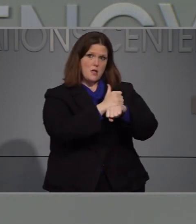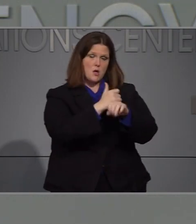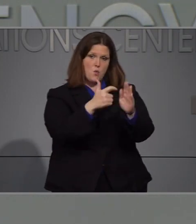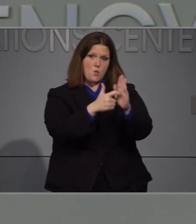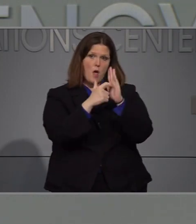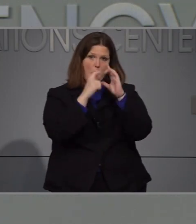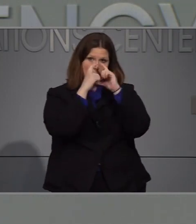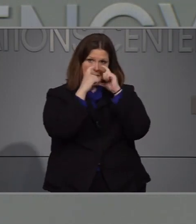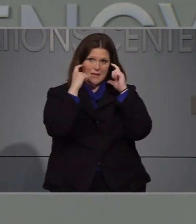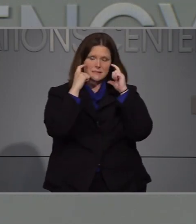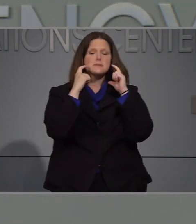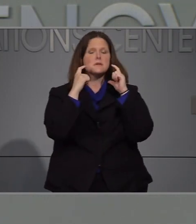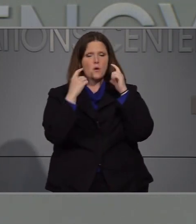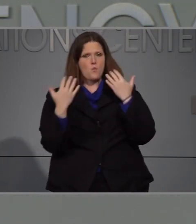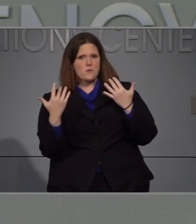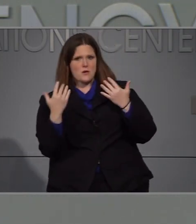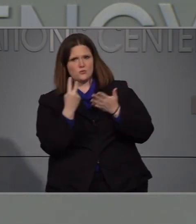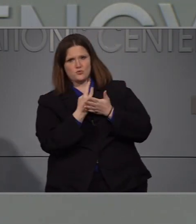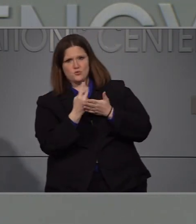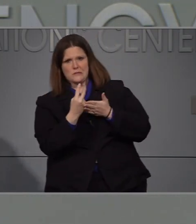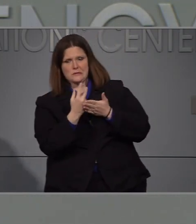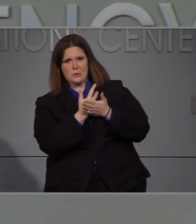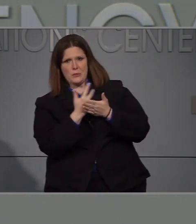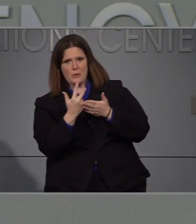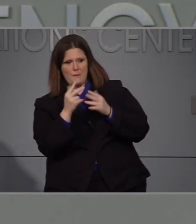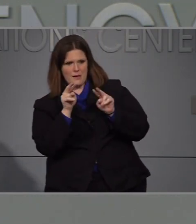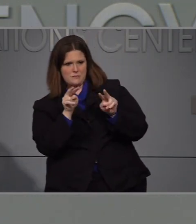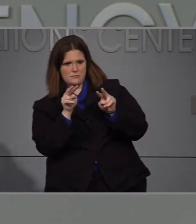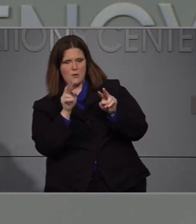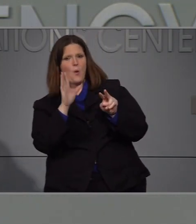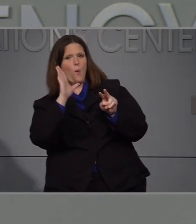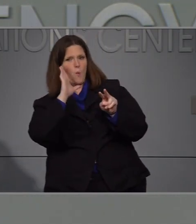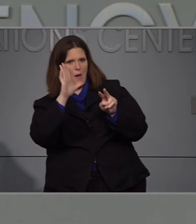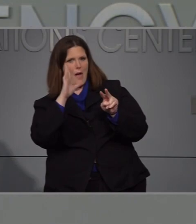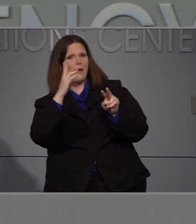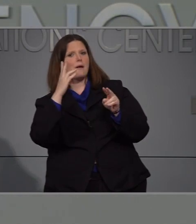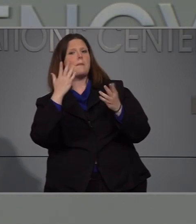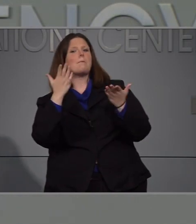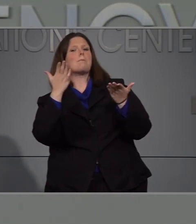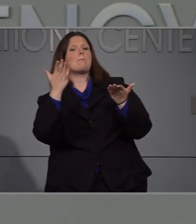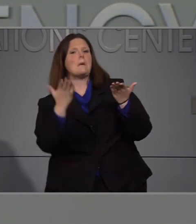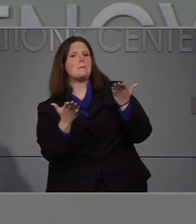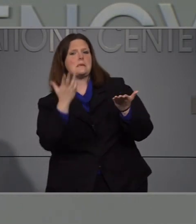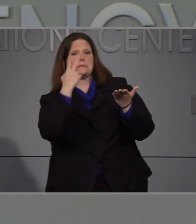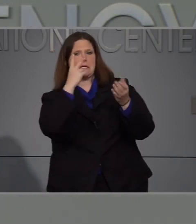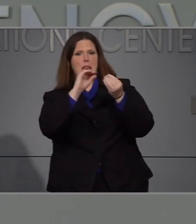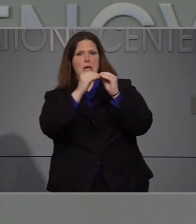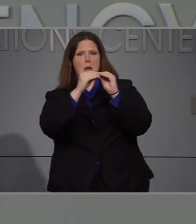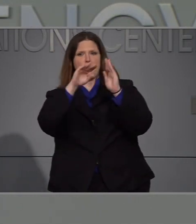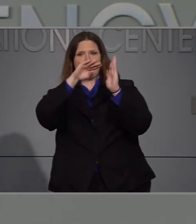Yo creo que y desde que y y hicimos el requisito de usar cubrebocas y no está de más dos